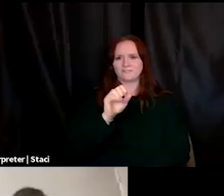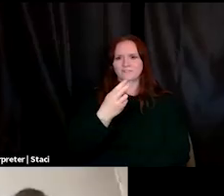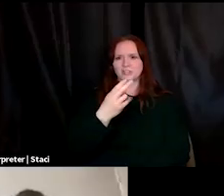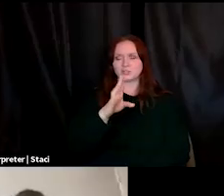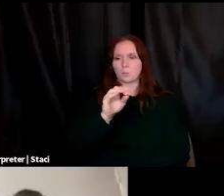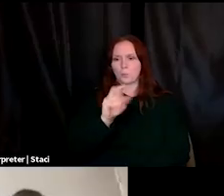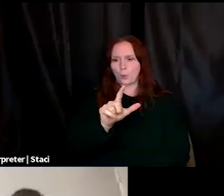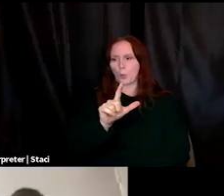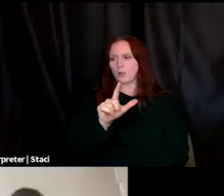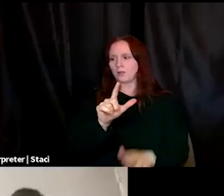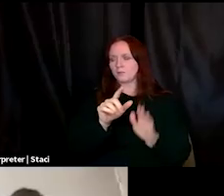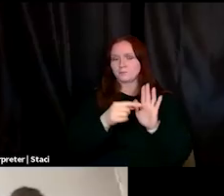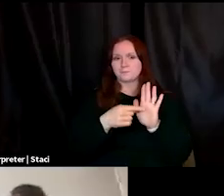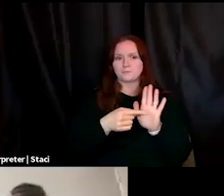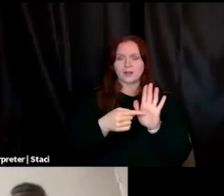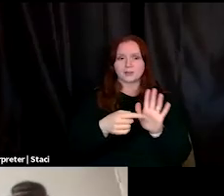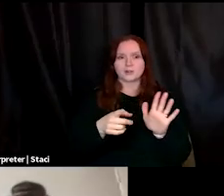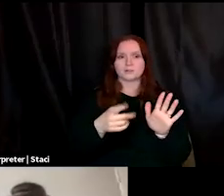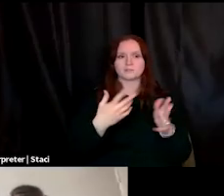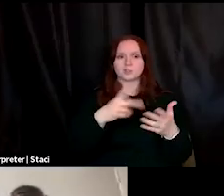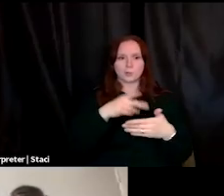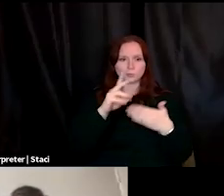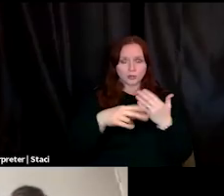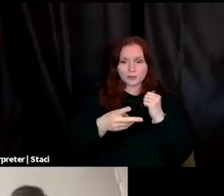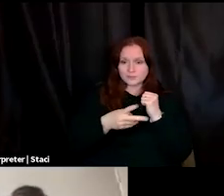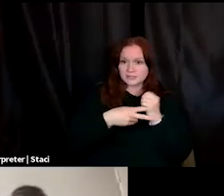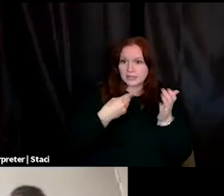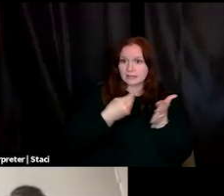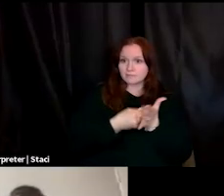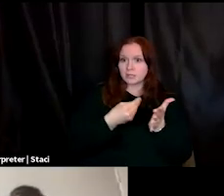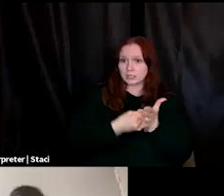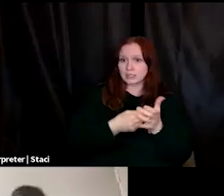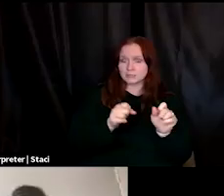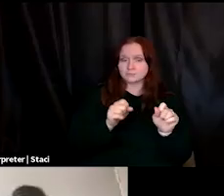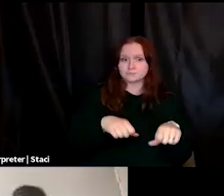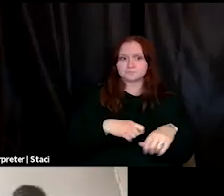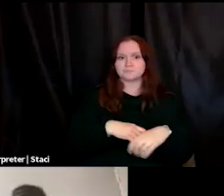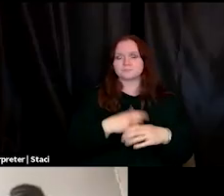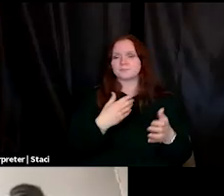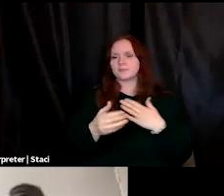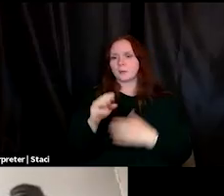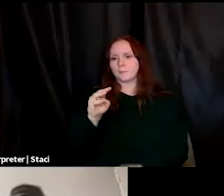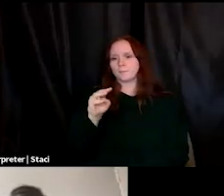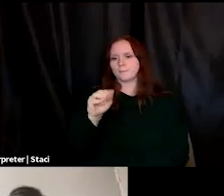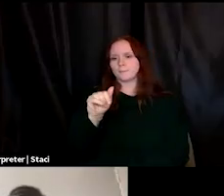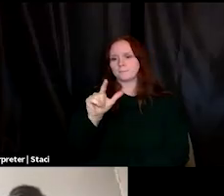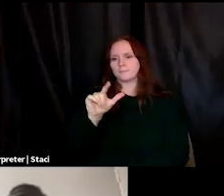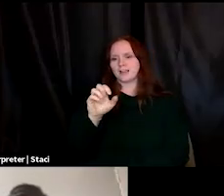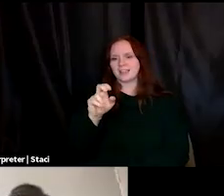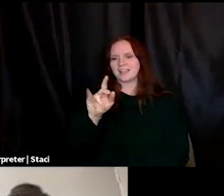cambiar su depósito directo, cuando alguien aún está en la fase de solicitud, pueden iniciar su solicitud de SSDI,